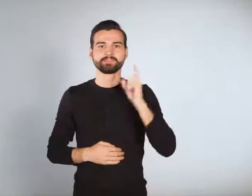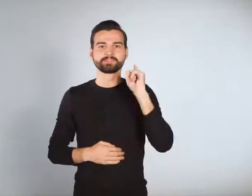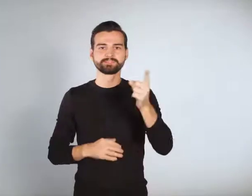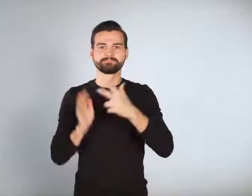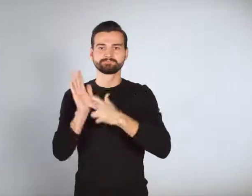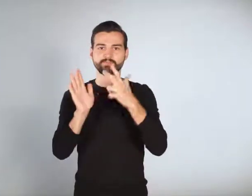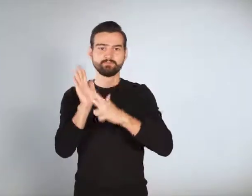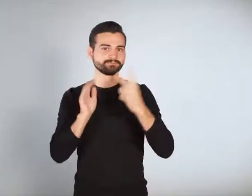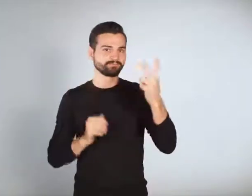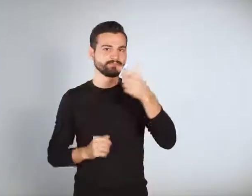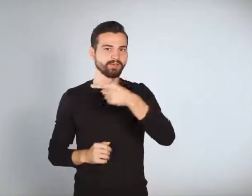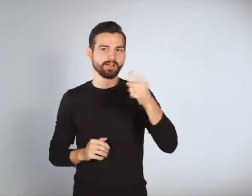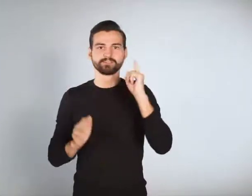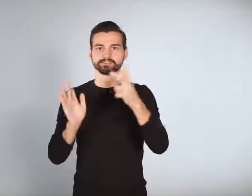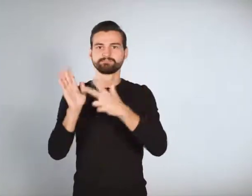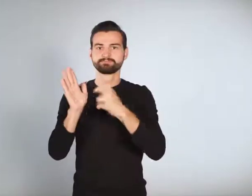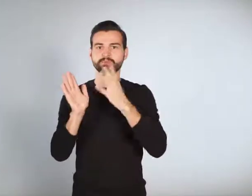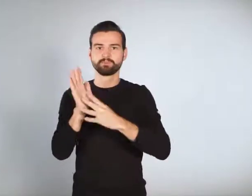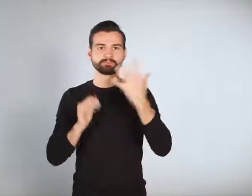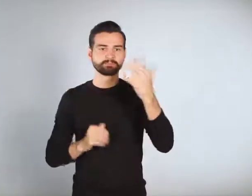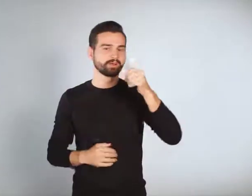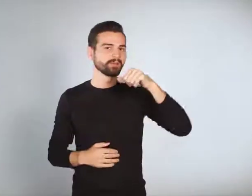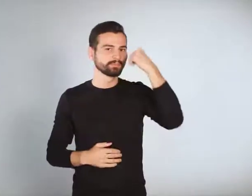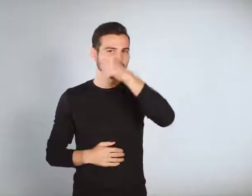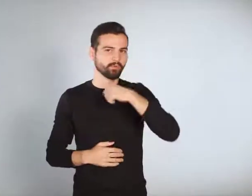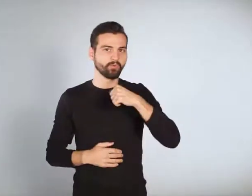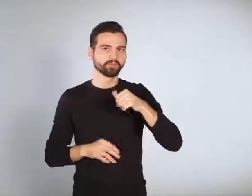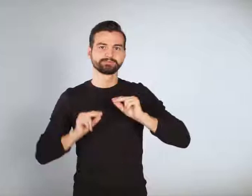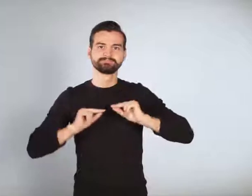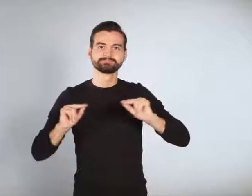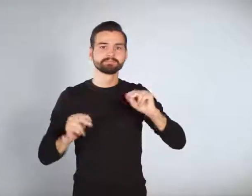В 1882—1895 гг. преподавал